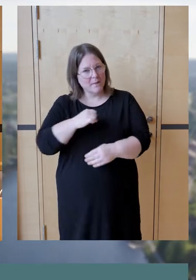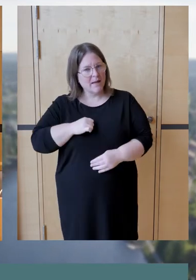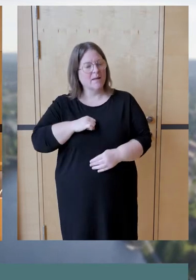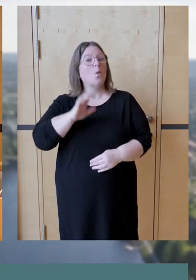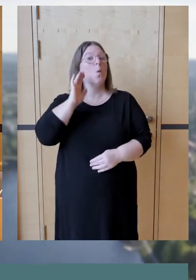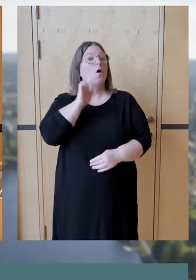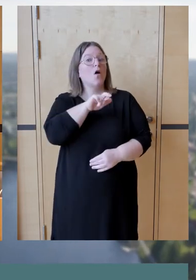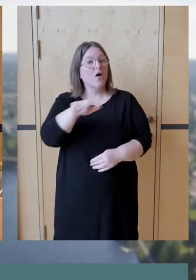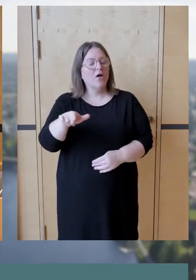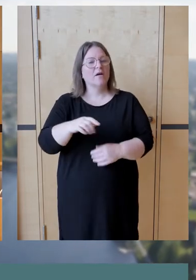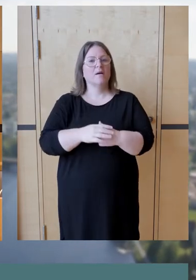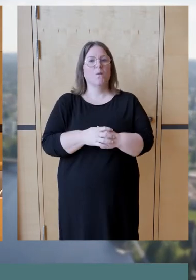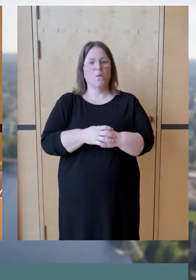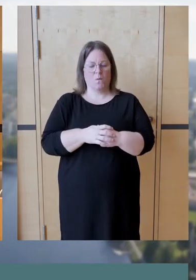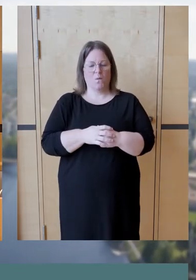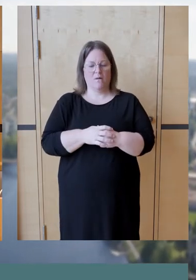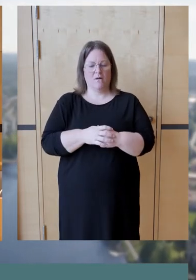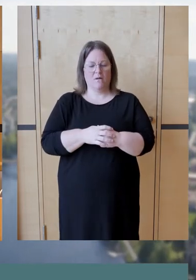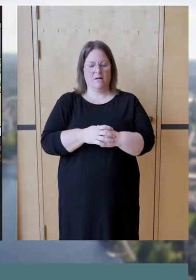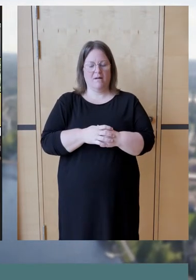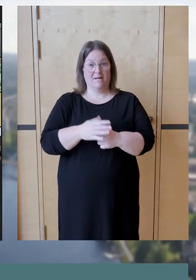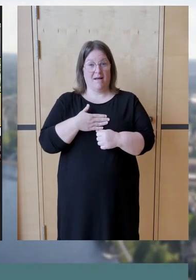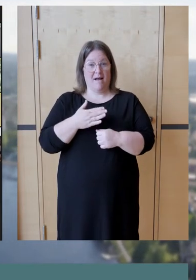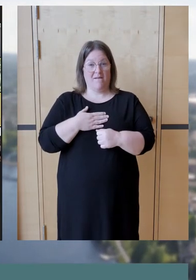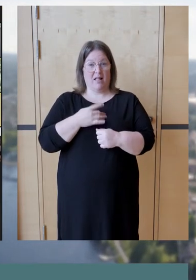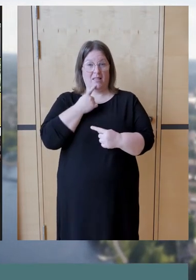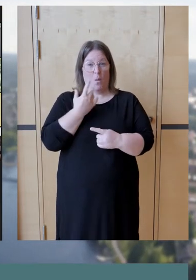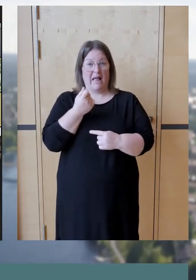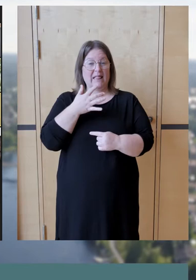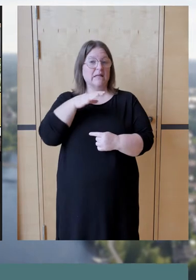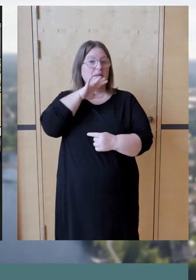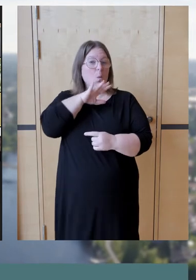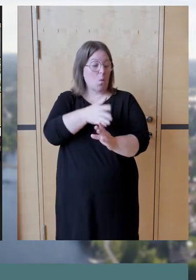Jag vill spara med att sätta lite historiskt perspektiv den där och prata om fakta